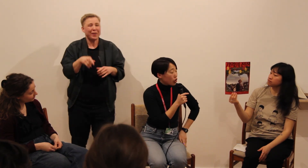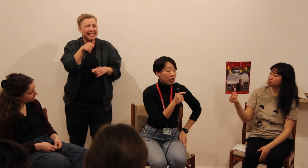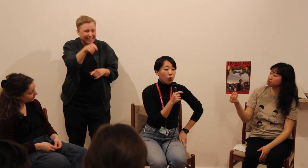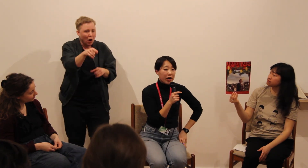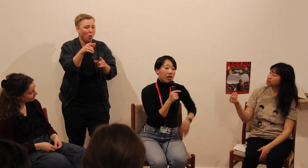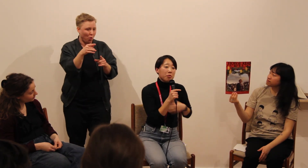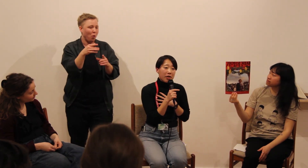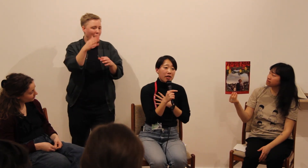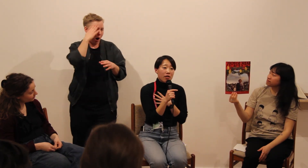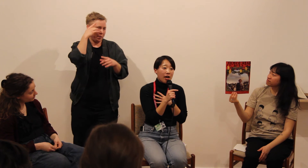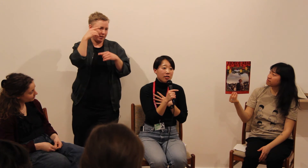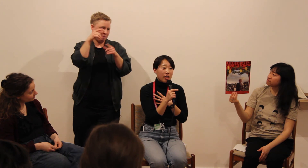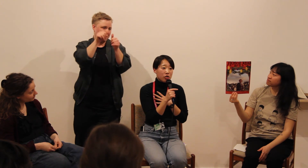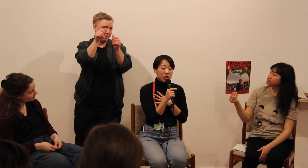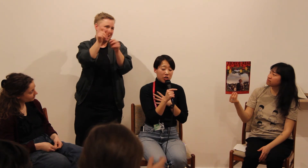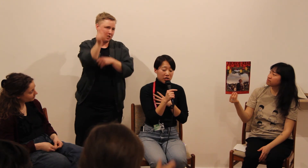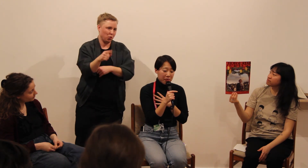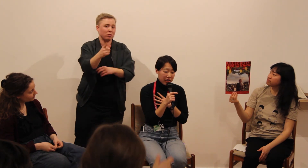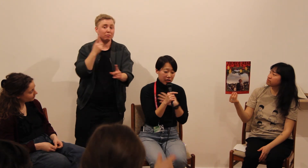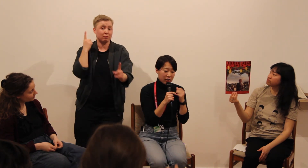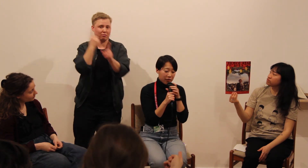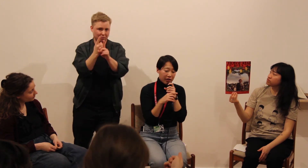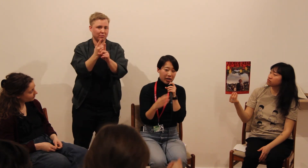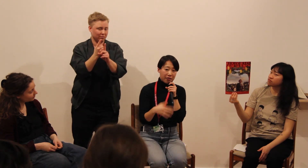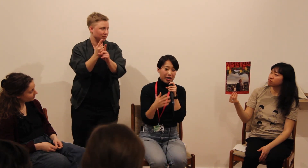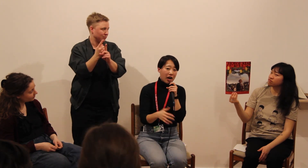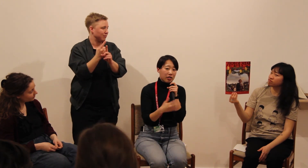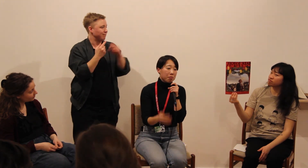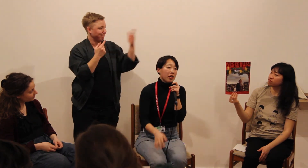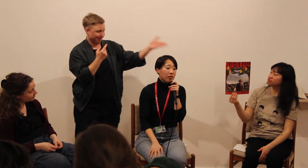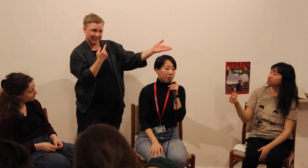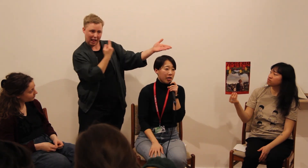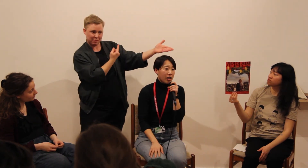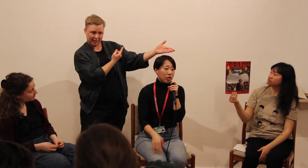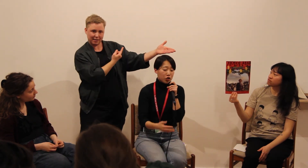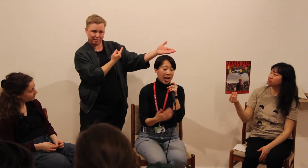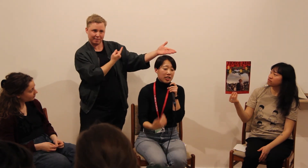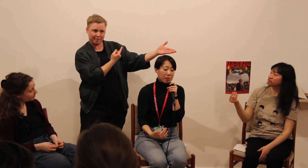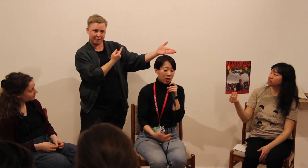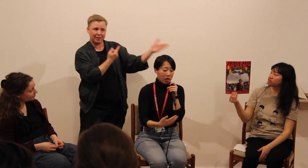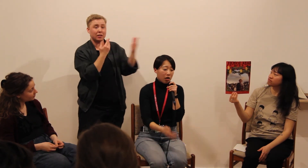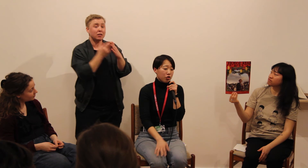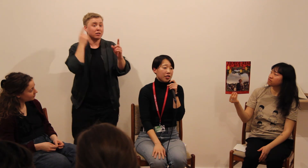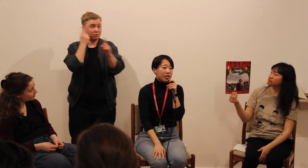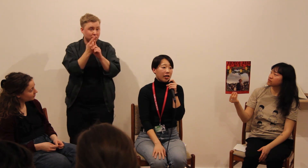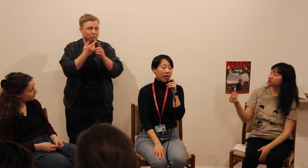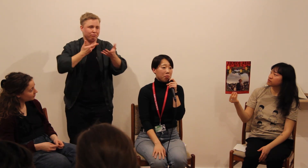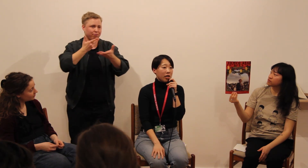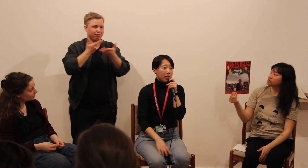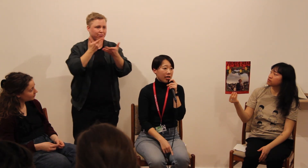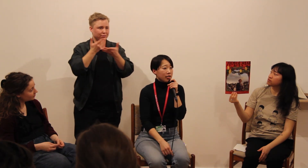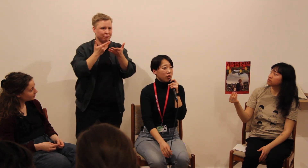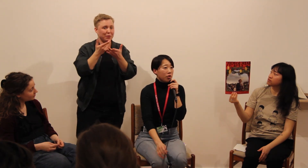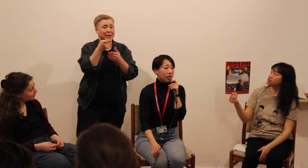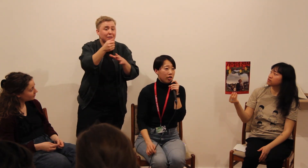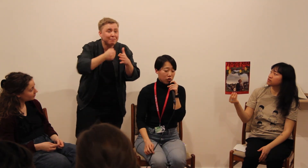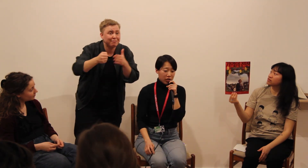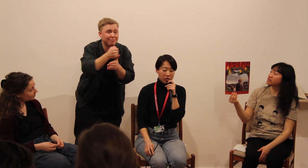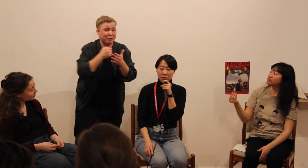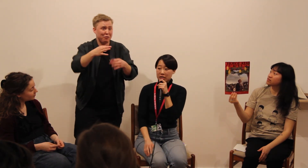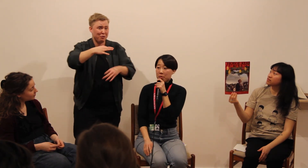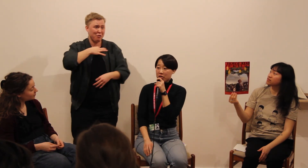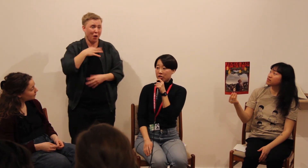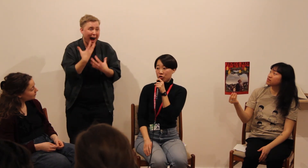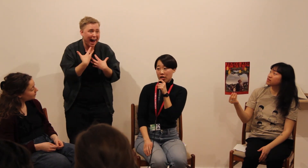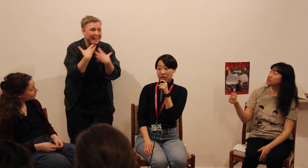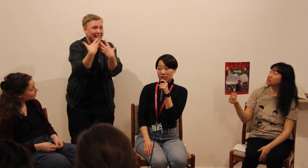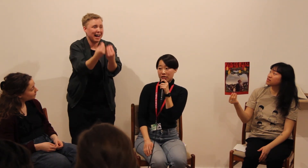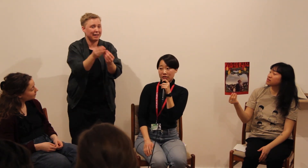Sie hat mir sehr geholfen, sie hat mir eine warme Mahlzeit gemacht, hat mir sogar angeboten bei ihr zu wohnen oder wir konnten zusammen essen.